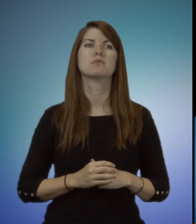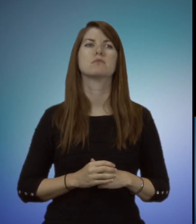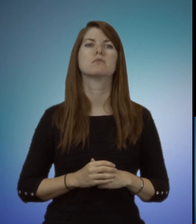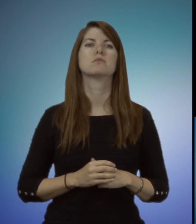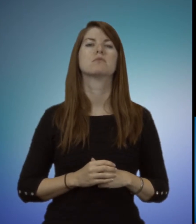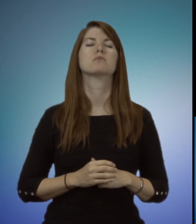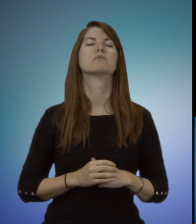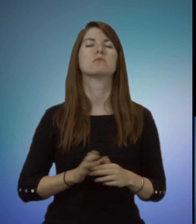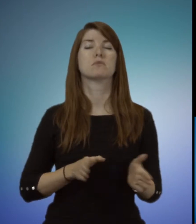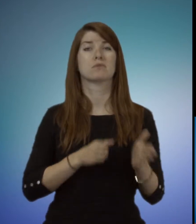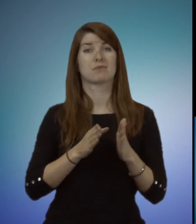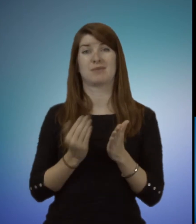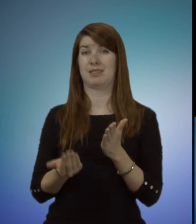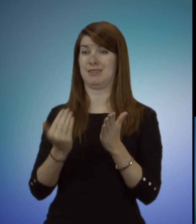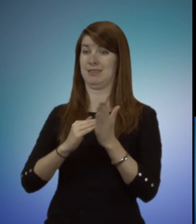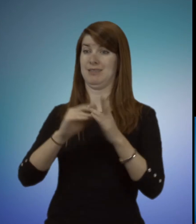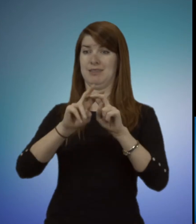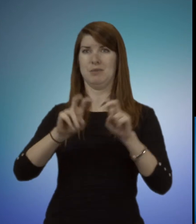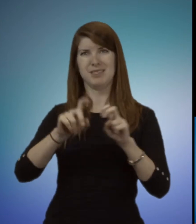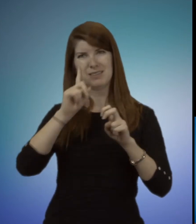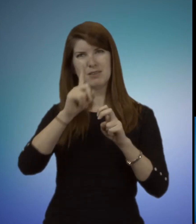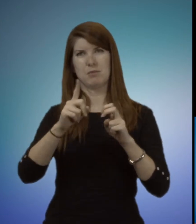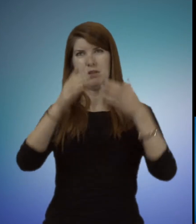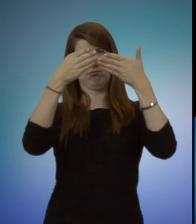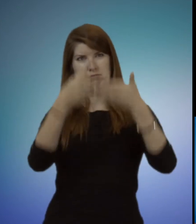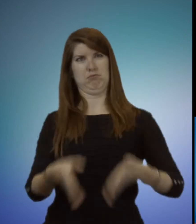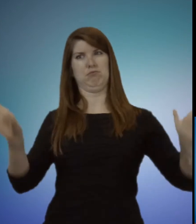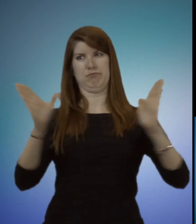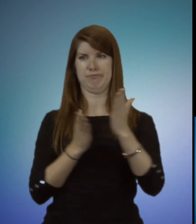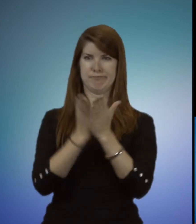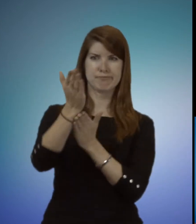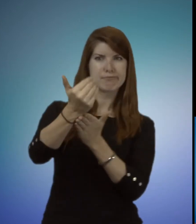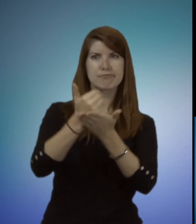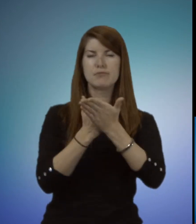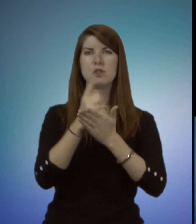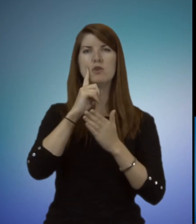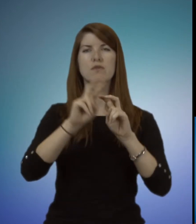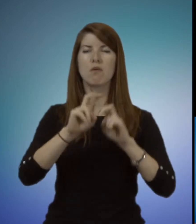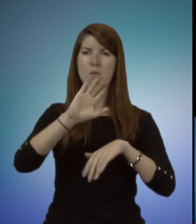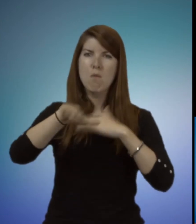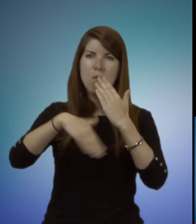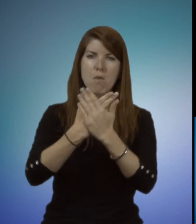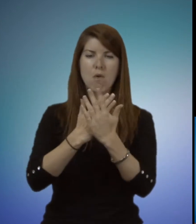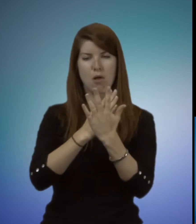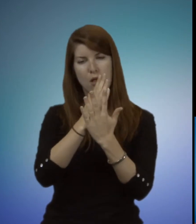Una vez más, la evaluación debe constar de un análisis efectivo para calificar todos los aspectos de cada área.